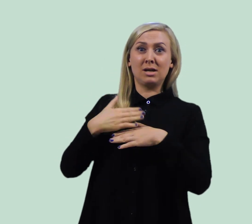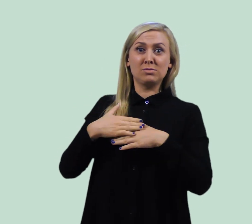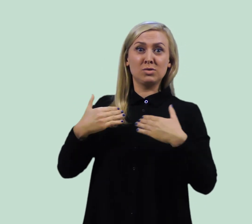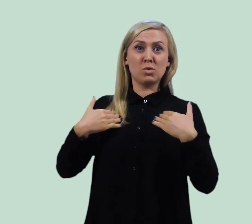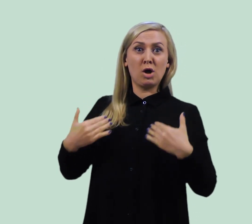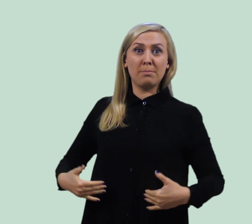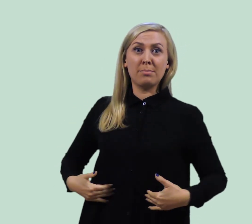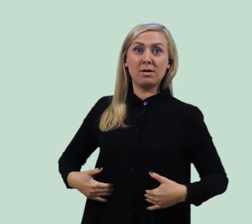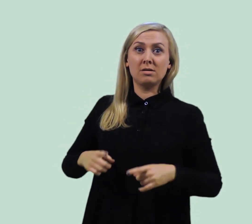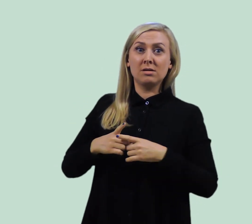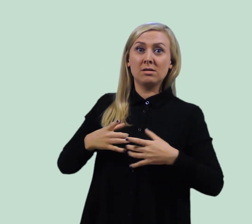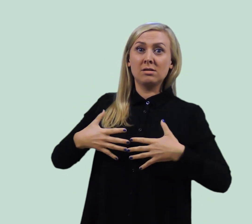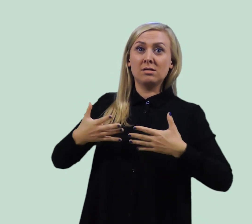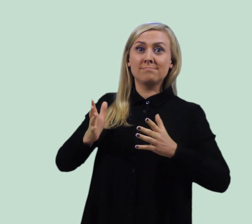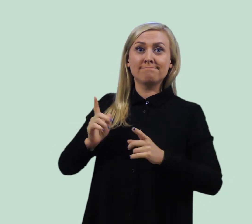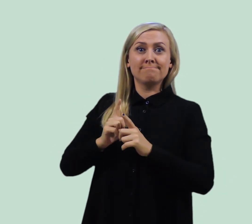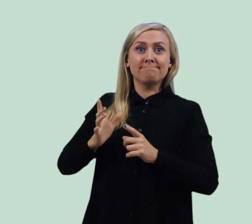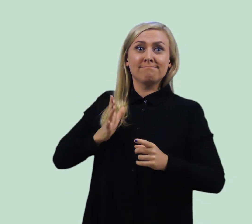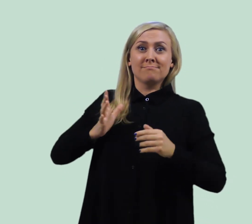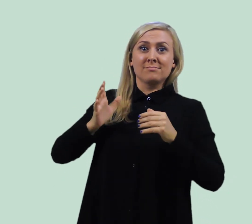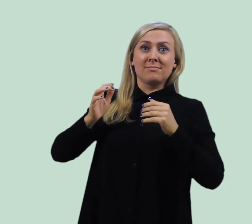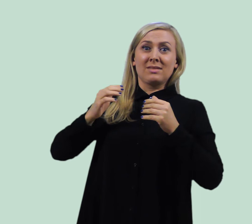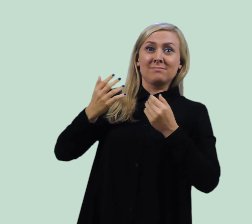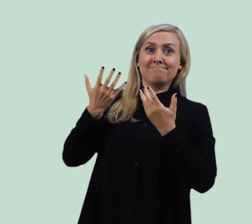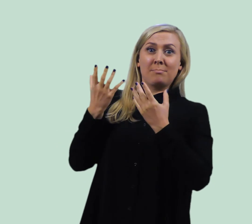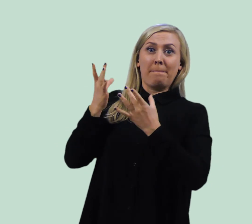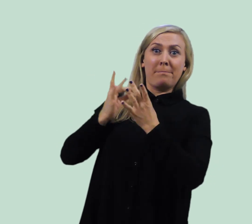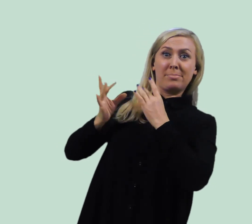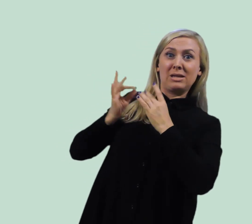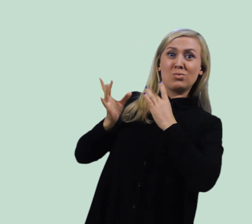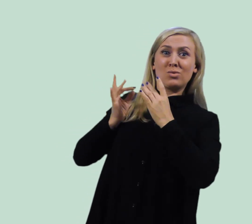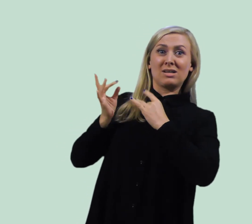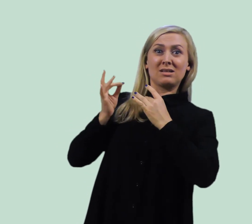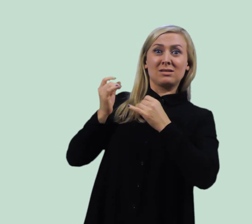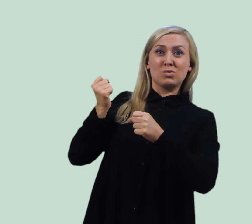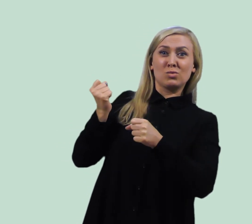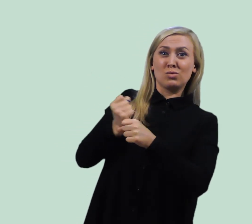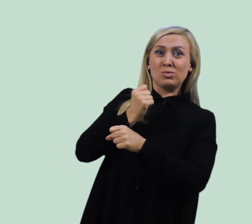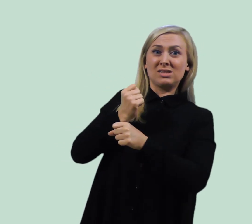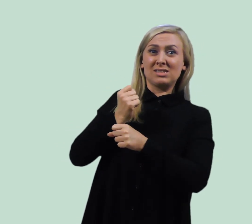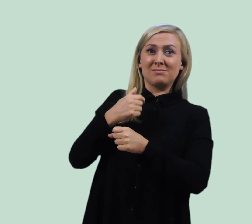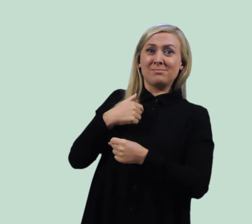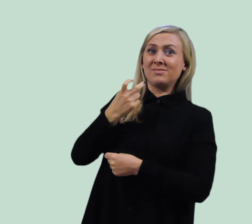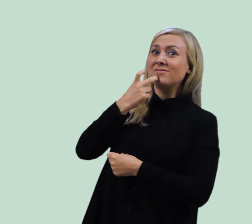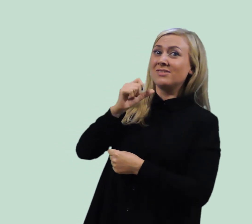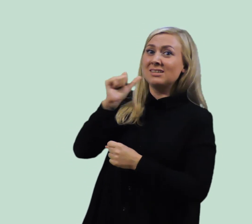Auch wenn dein Körper zuerst erregt auf Berührungen reagiert,